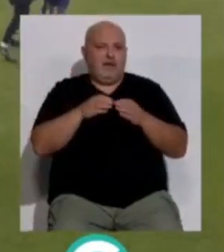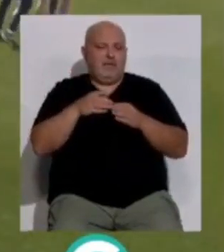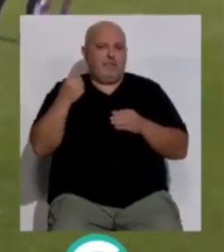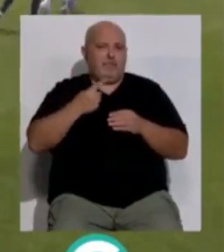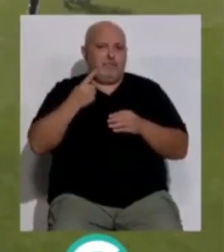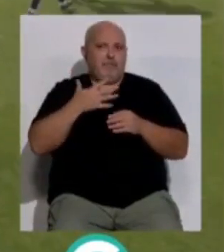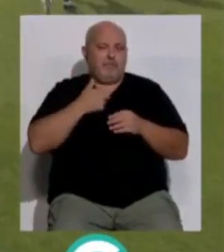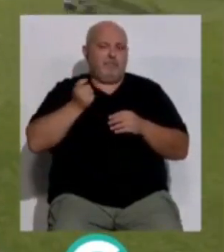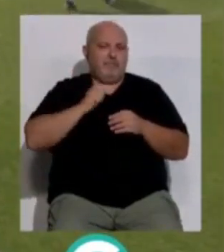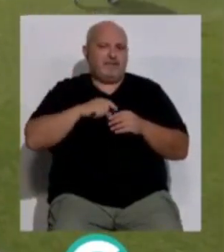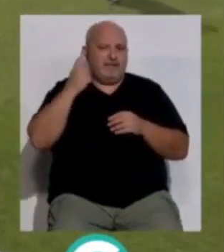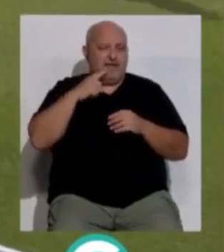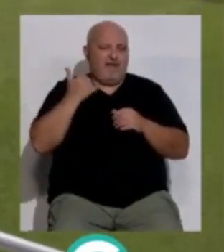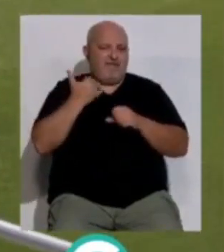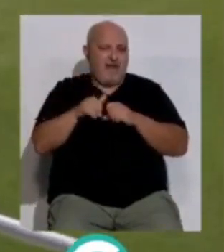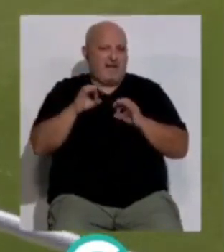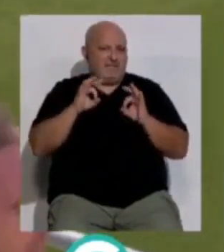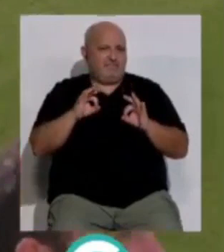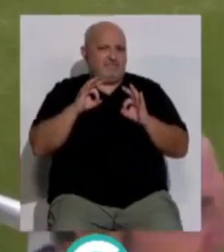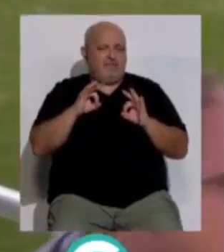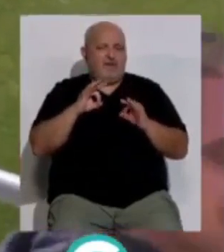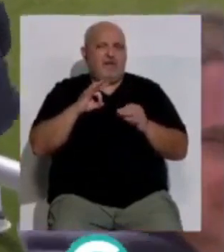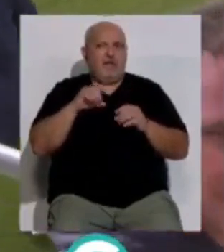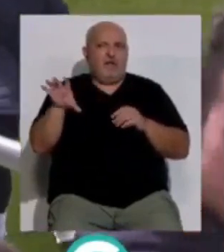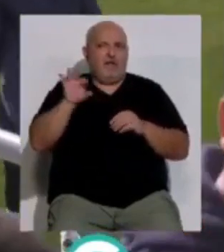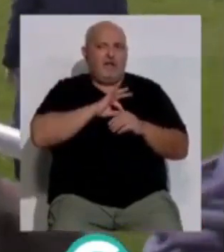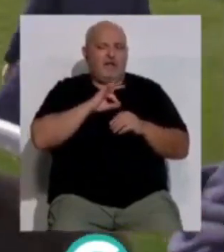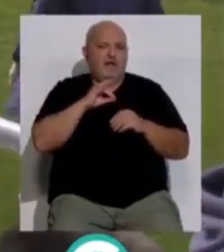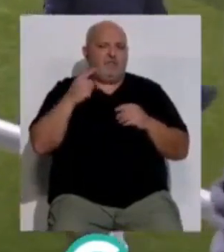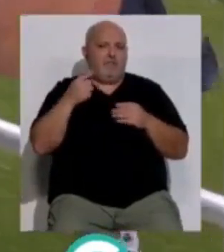División profesional saben que al final siempre el técnico tiene que contar la primera plantilla